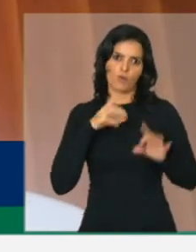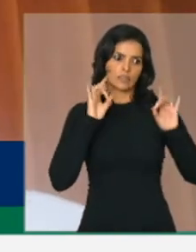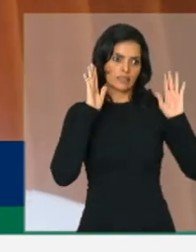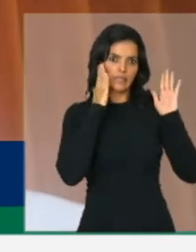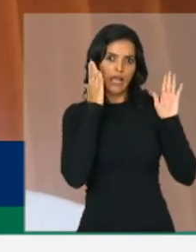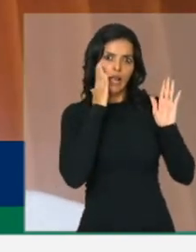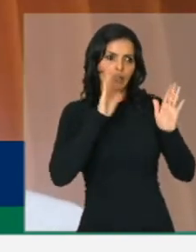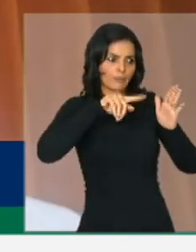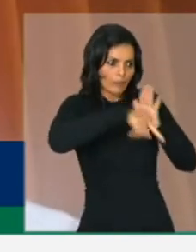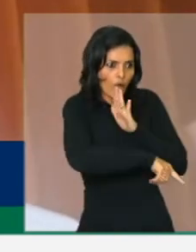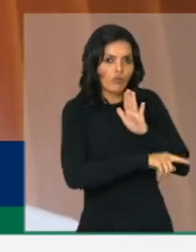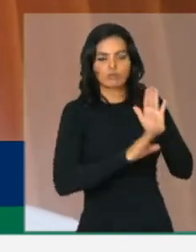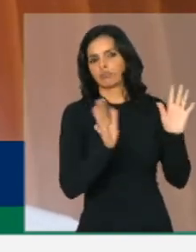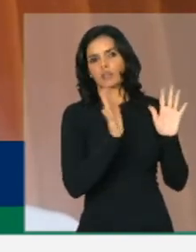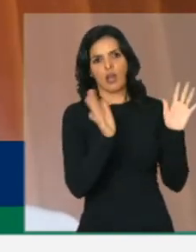REBATE MAS NÃO DE 75, 80%.